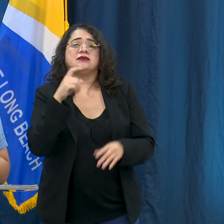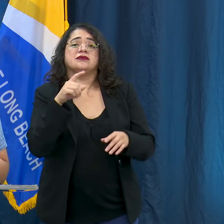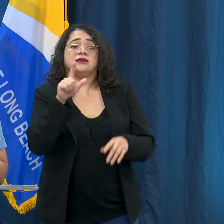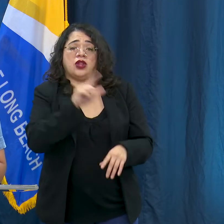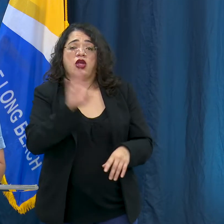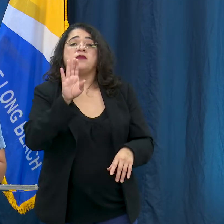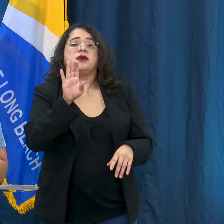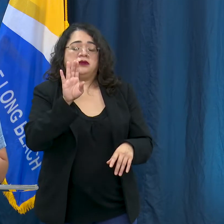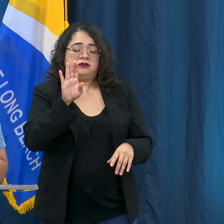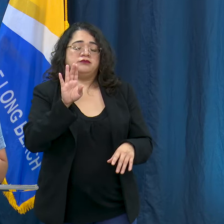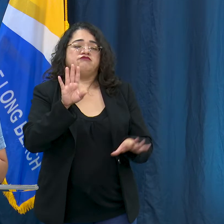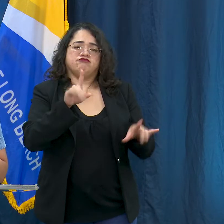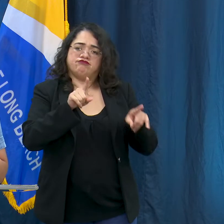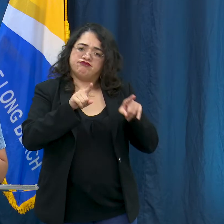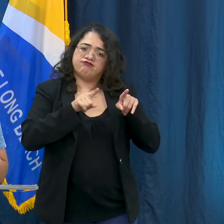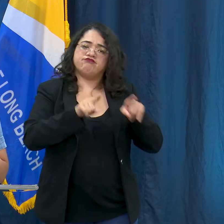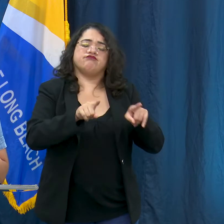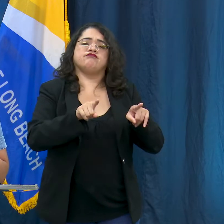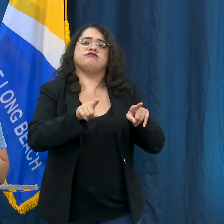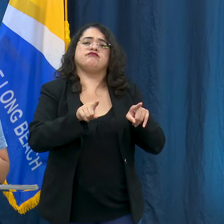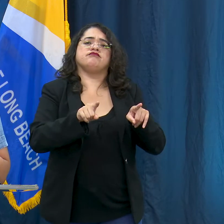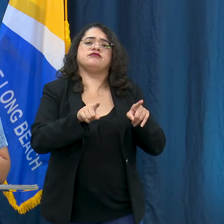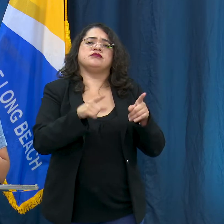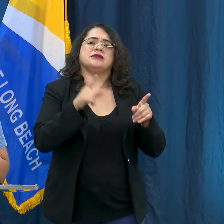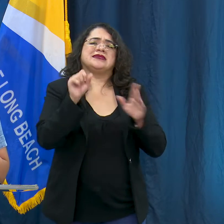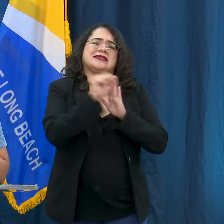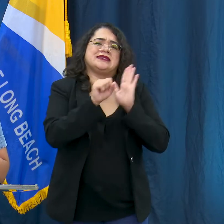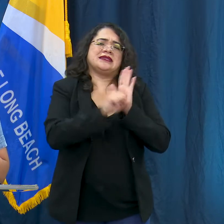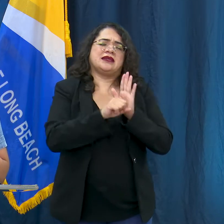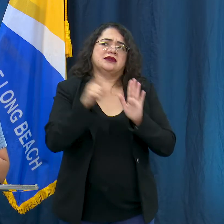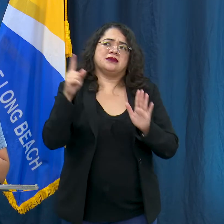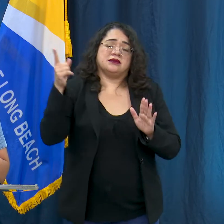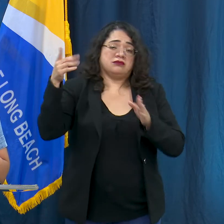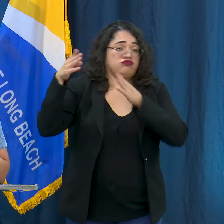loja chest Alinea abakan orientation estatal solaris reporter Adele konami